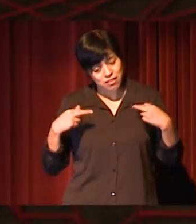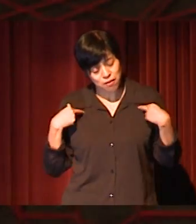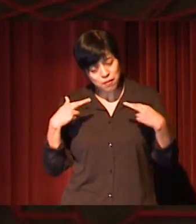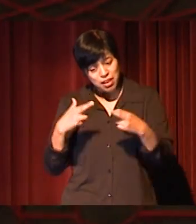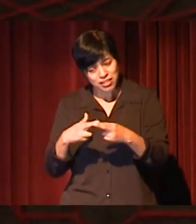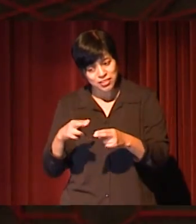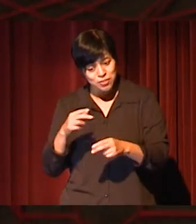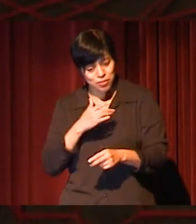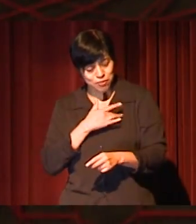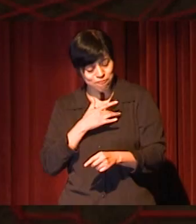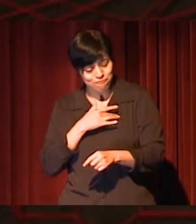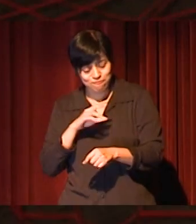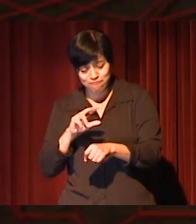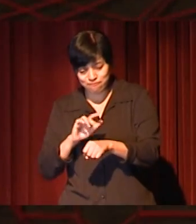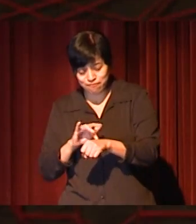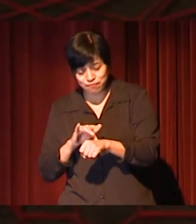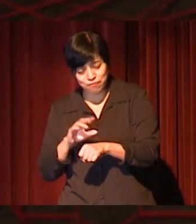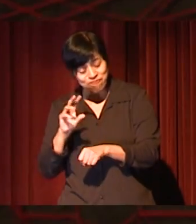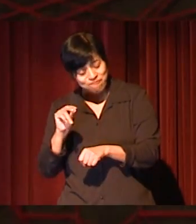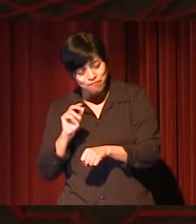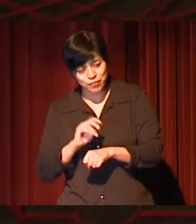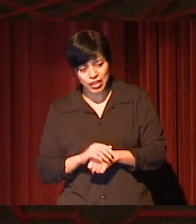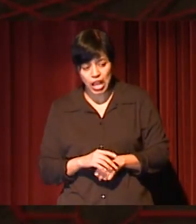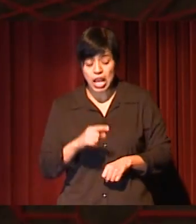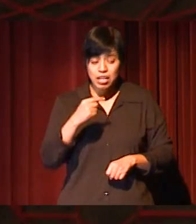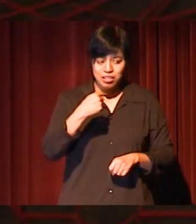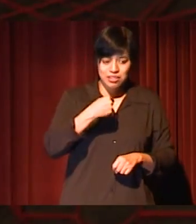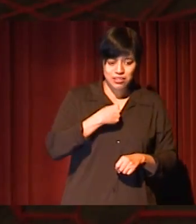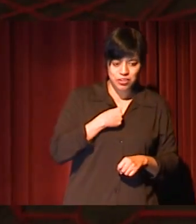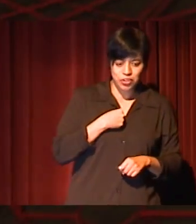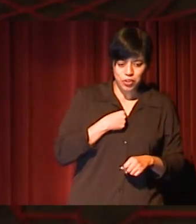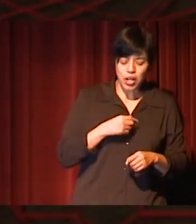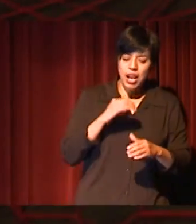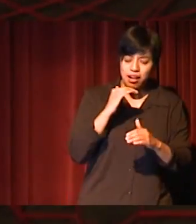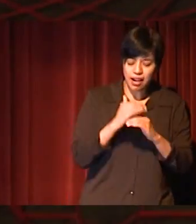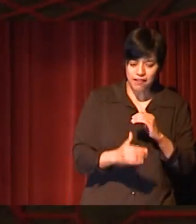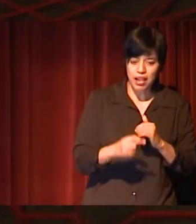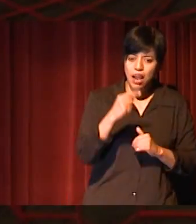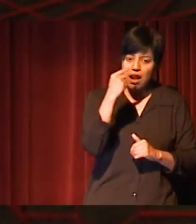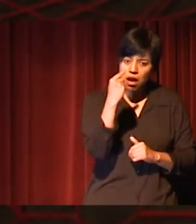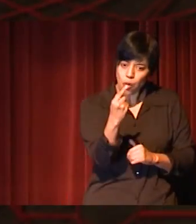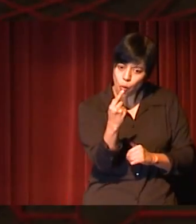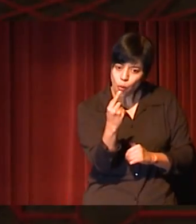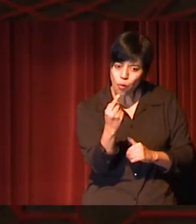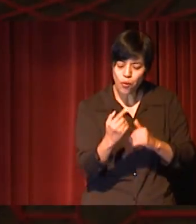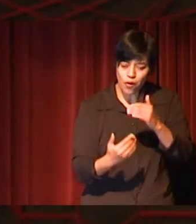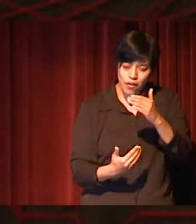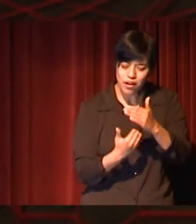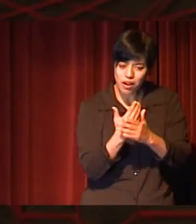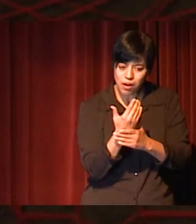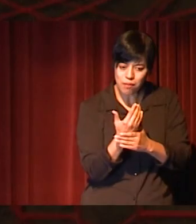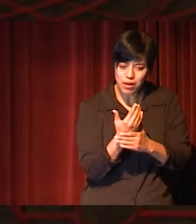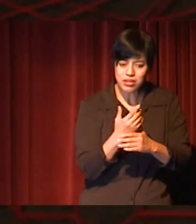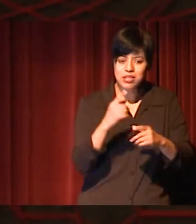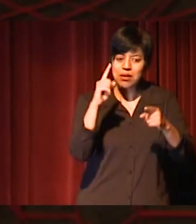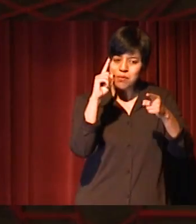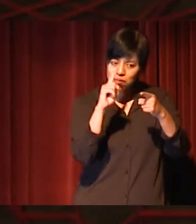La prueba está, en que ese día terminé con un gran plan para mi clase, a la una de la mañana, para enseñarles sumas y restas.